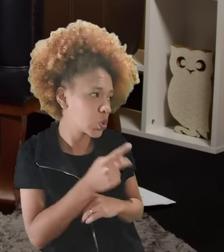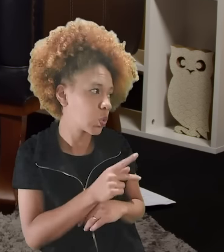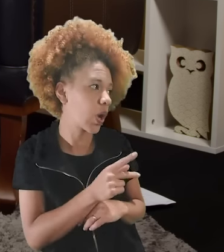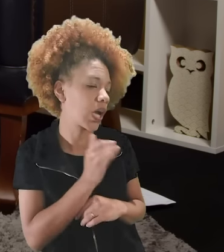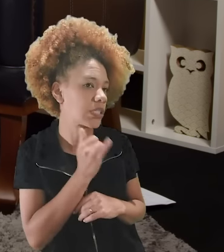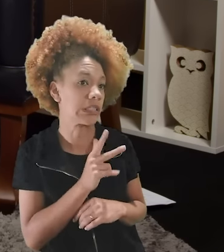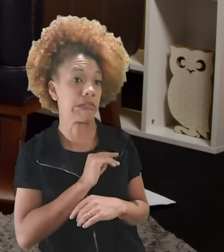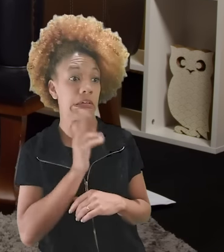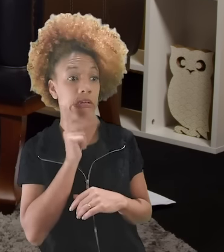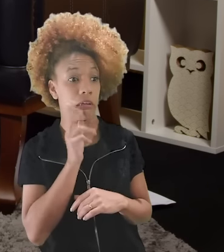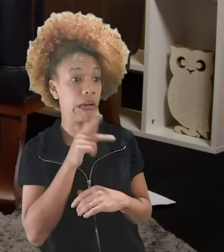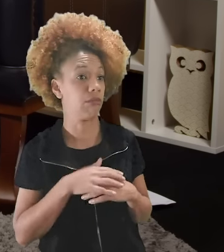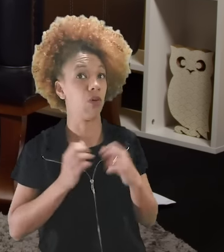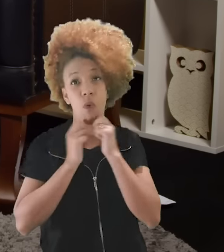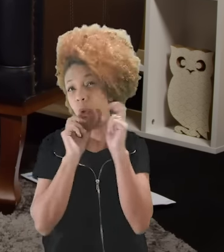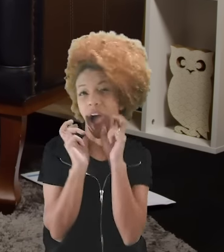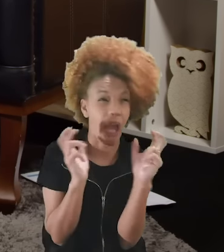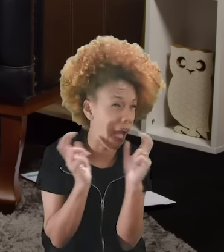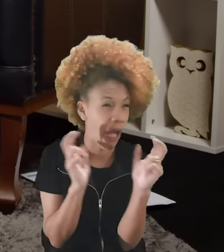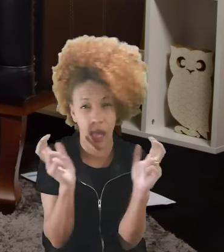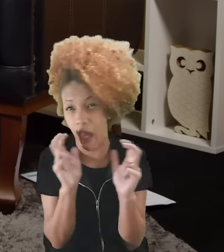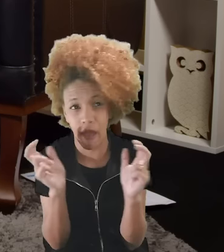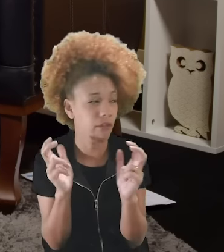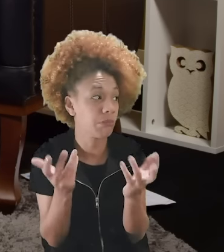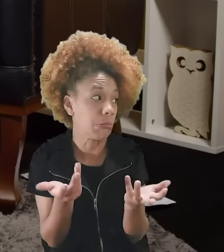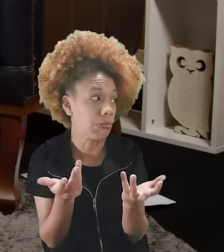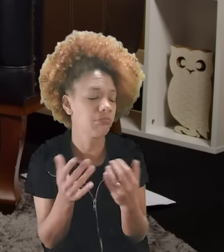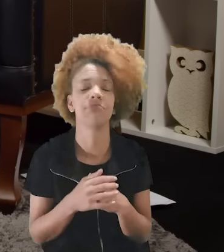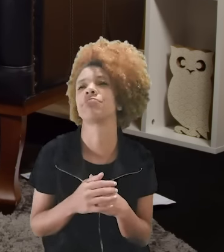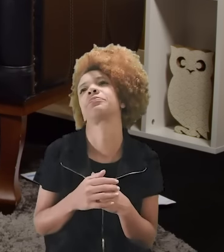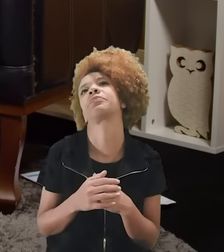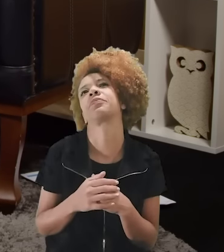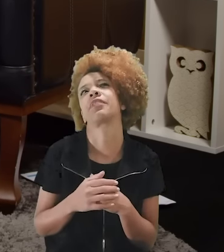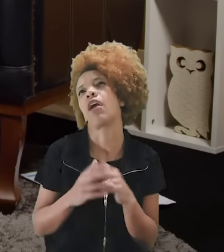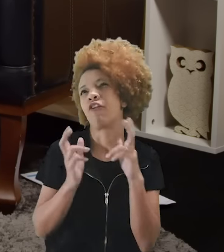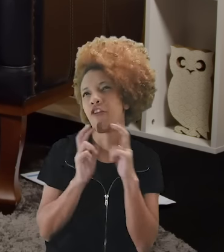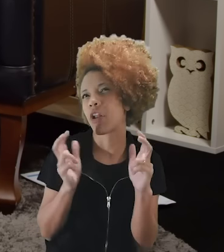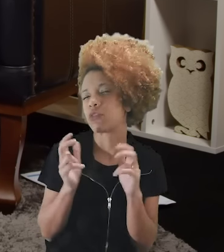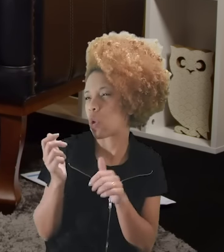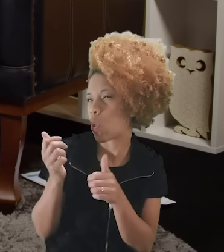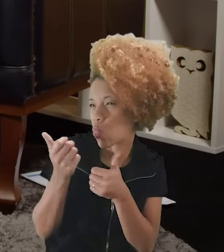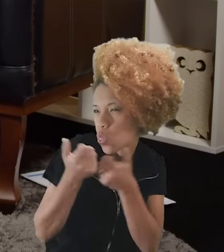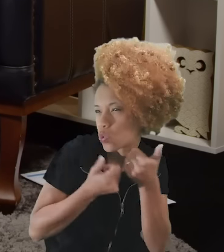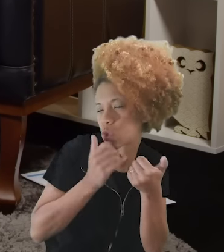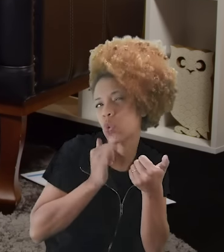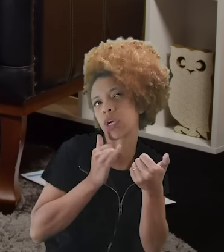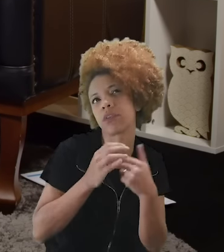de narração que você [ __ ] a galera foi a loucura cara a galera foi a loucura num jogo que eu narrei